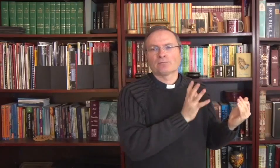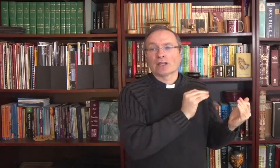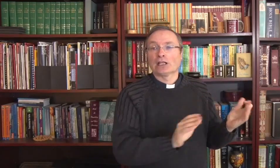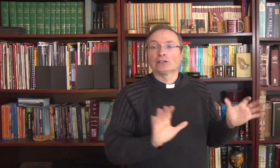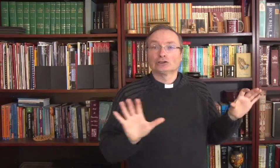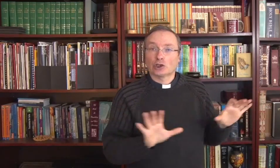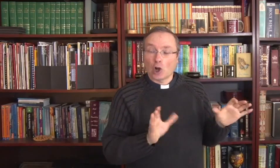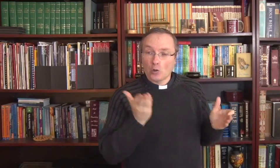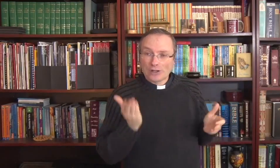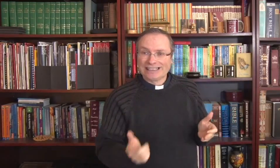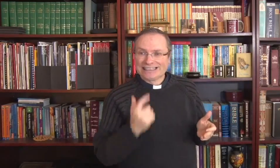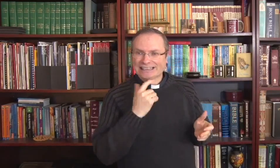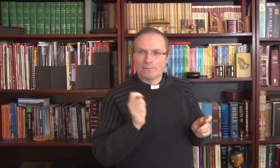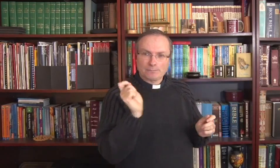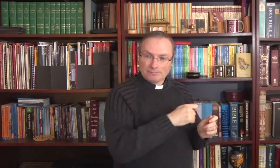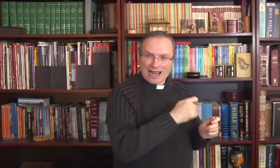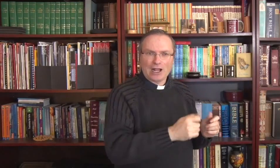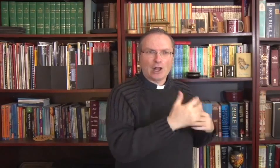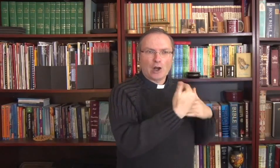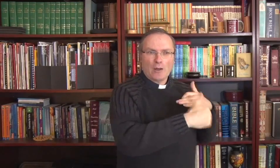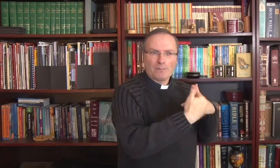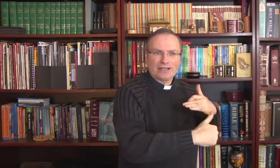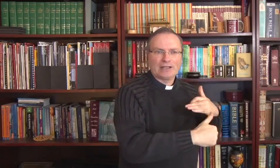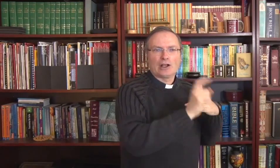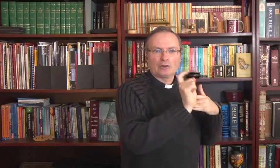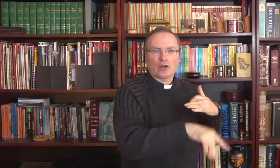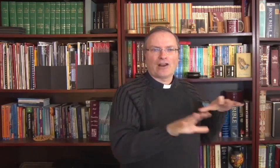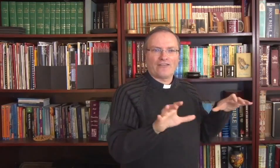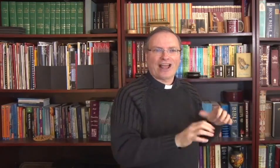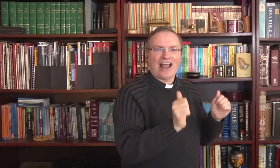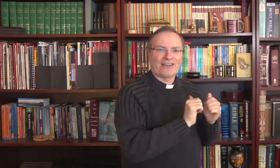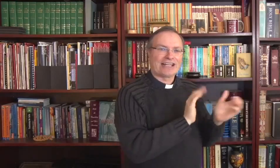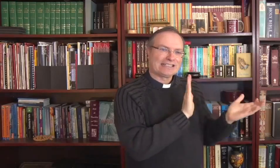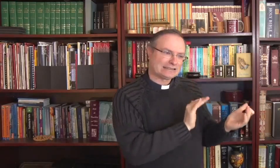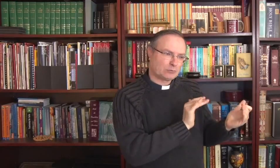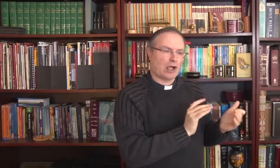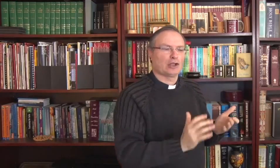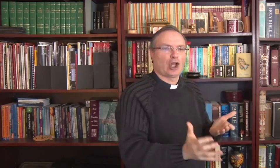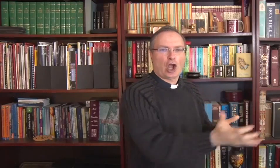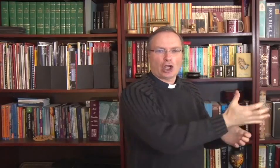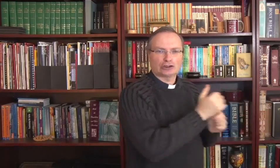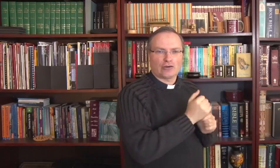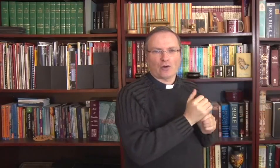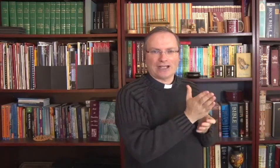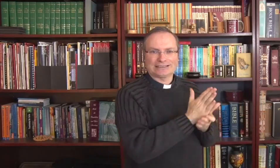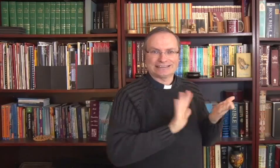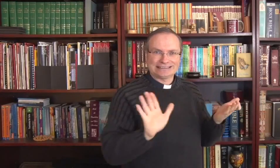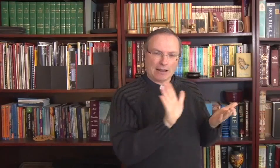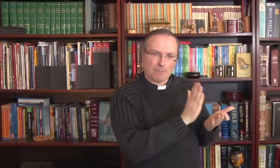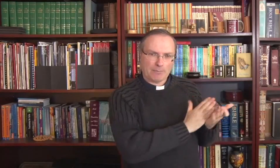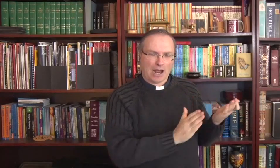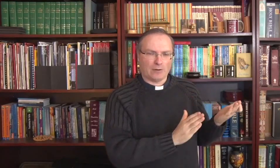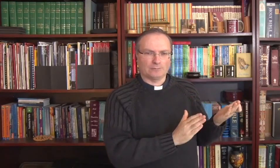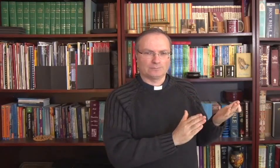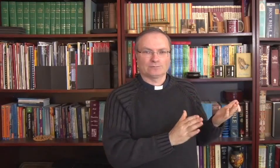et celui qui bat le blé doit le faire avec l’espoir de recevoir sa part.